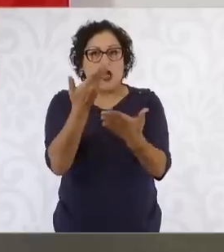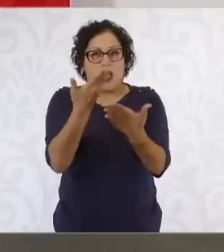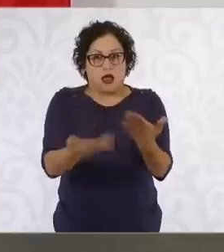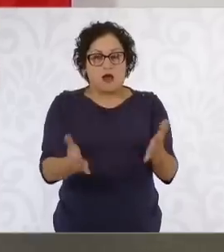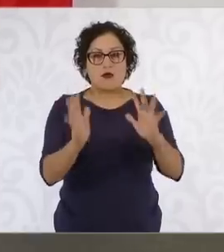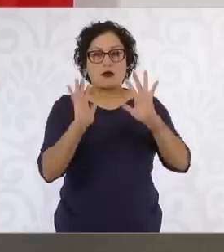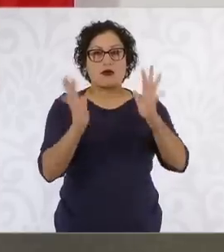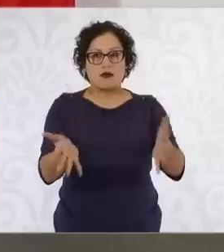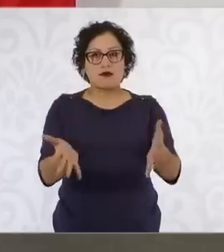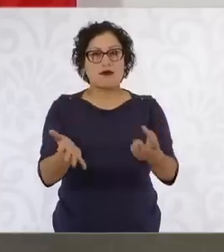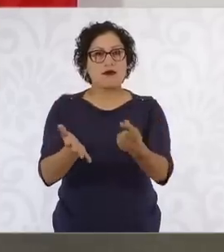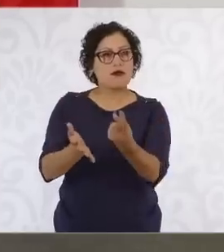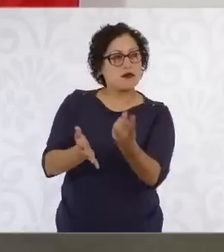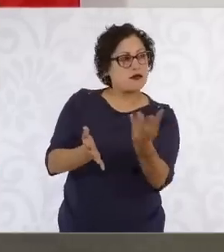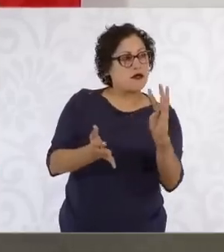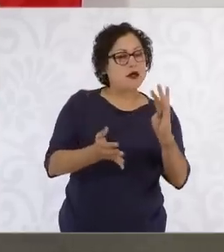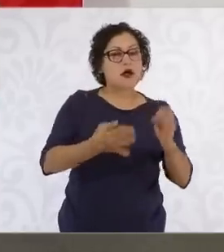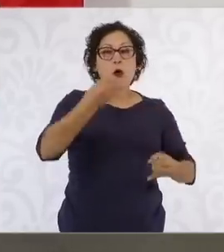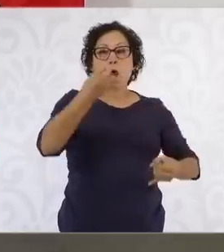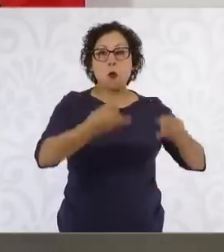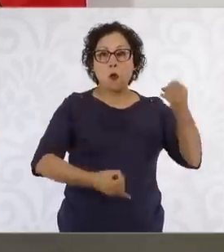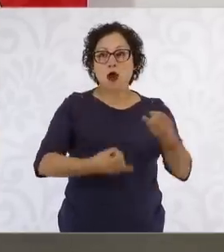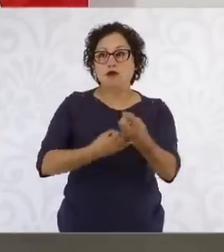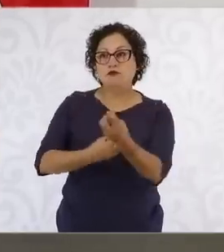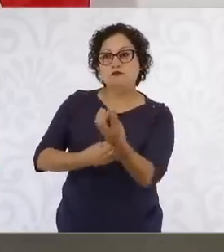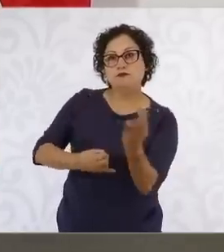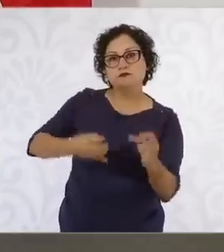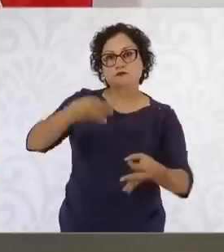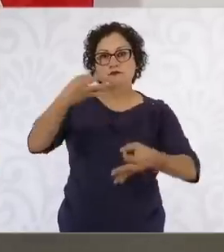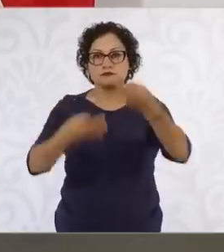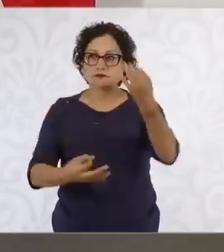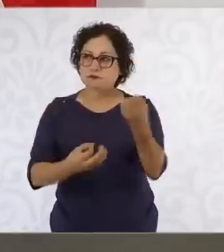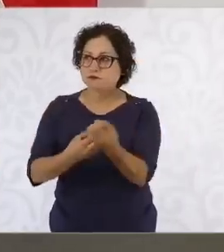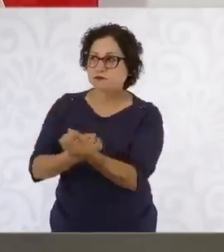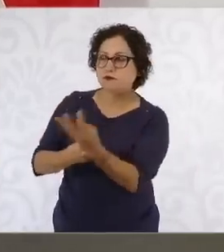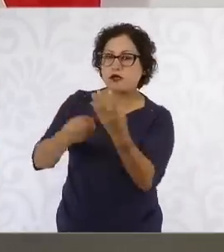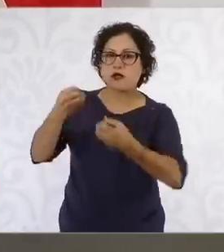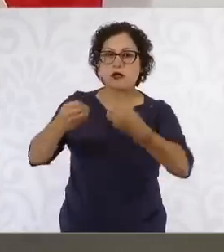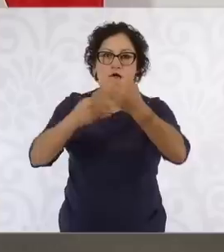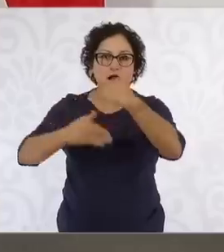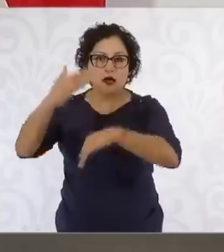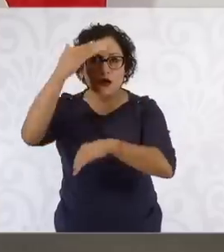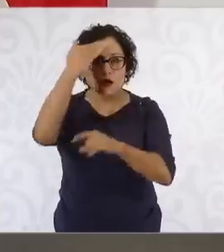ministros ministras pero también el tribunal Cómo se llama